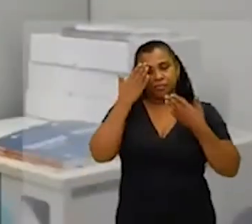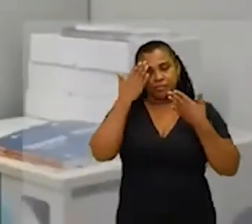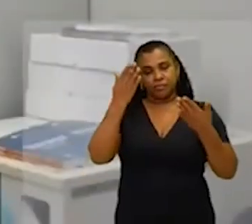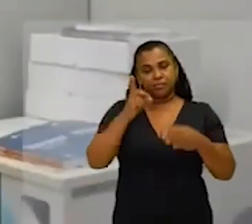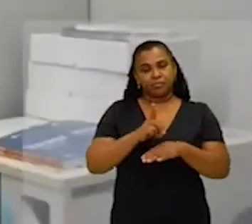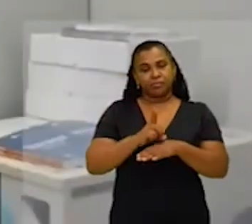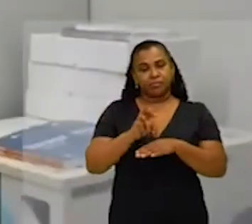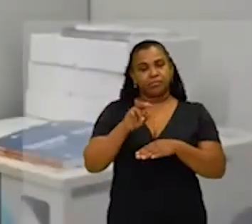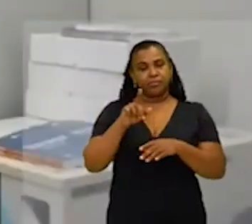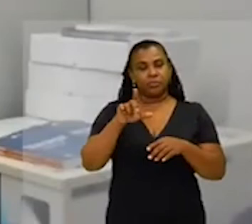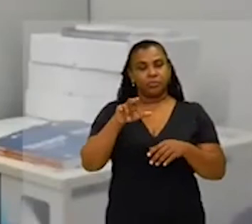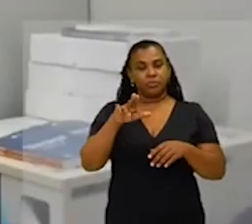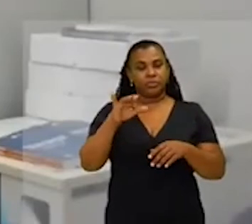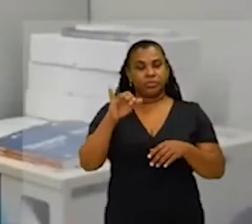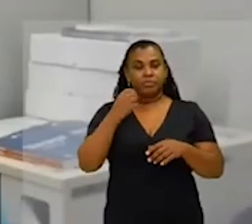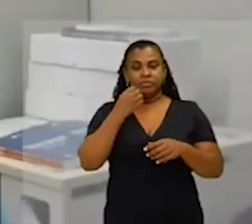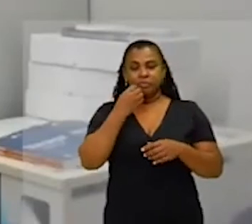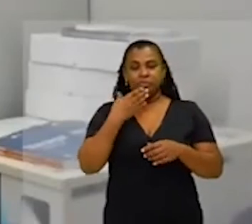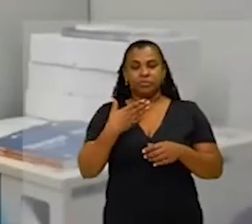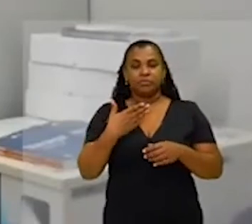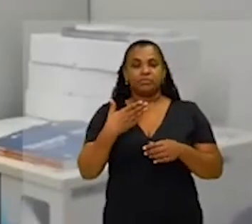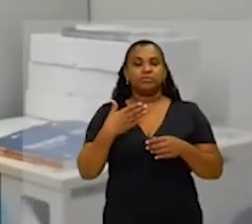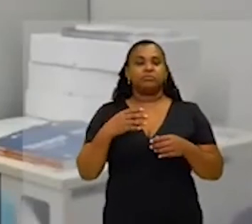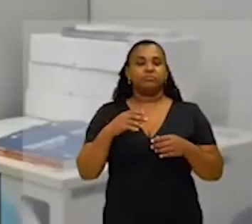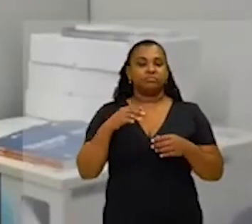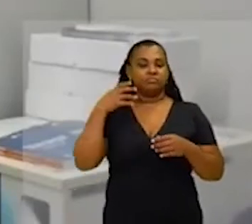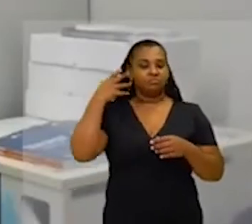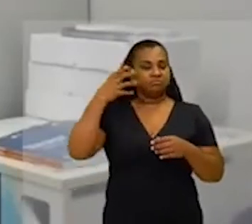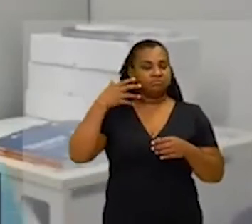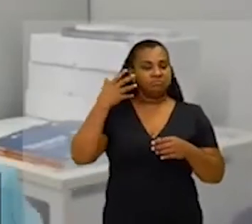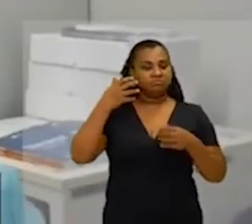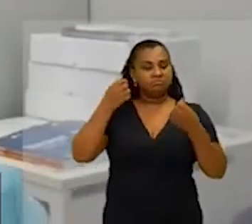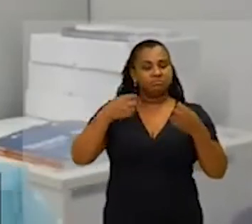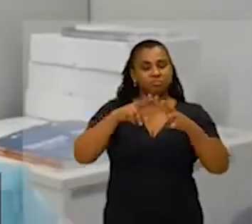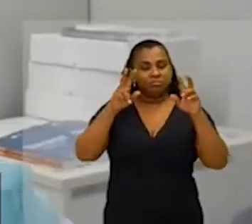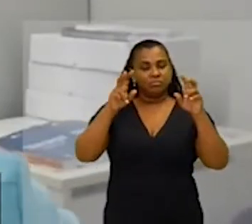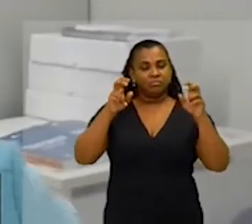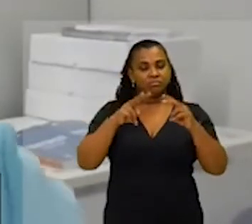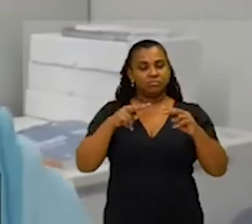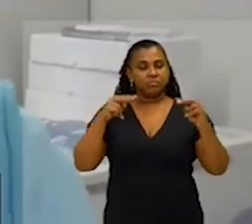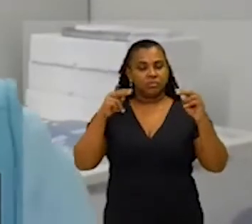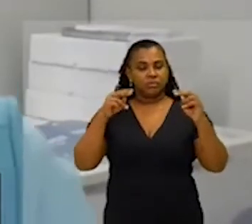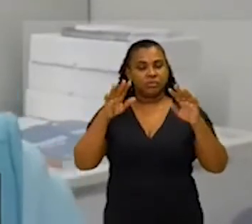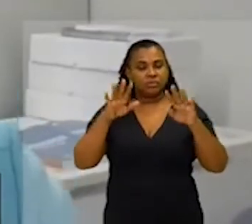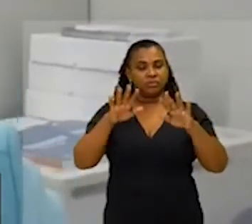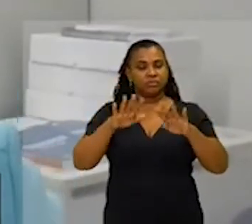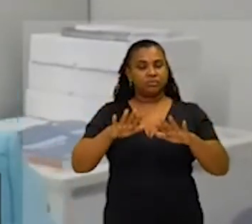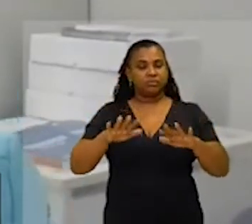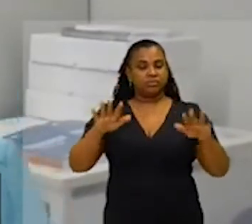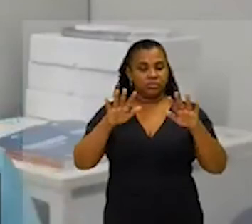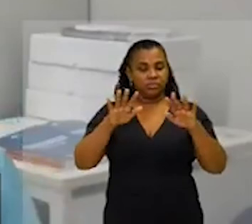foi muito bom ouvir a senhora falar sobre essa uma visão geral né do nosso sistema numa ativa